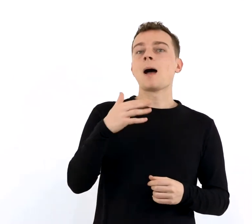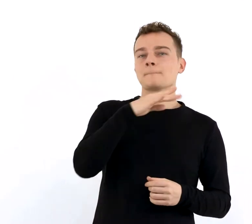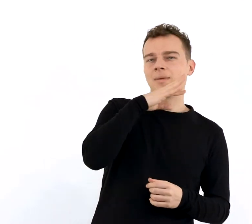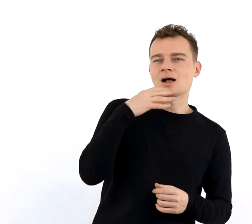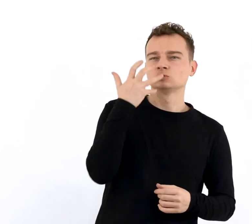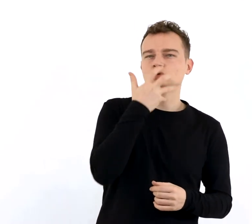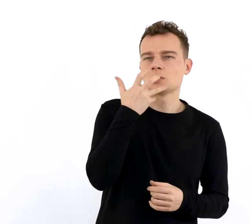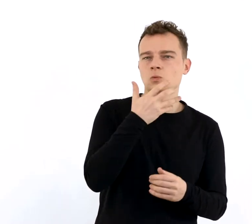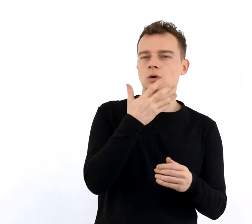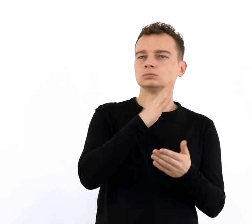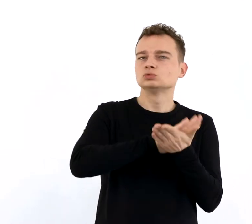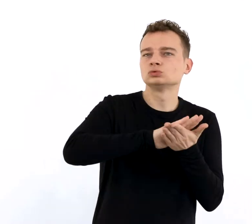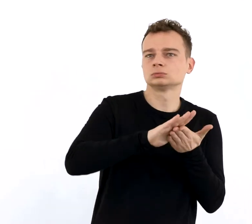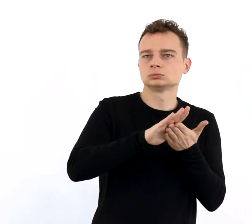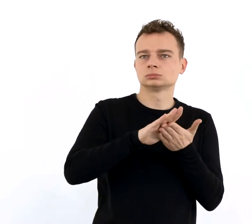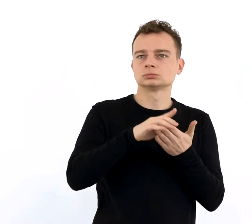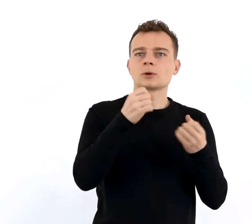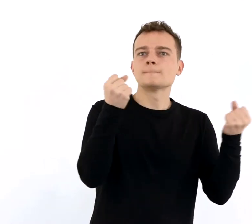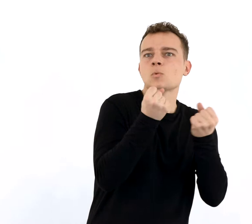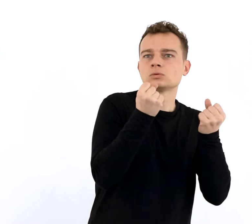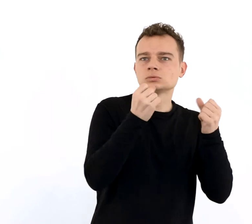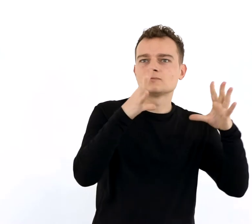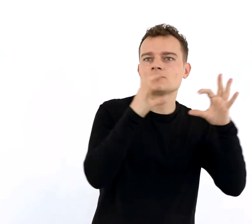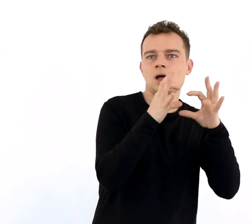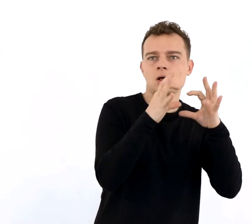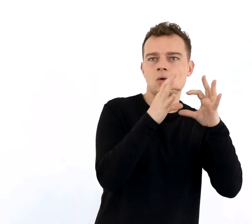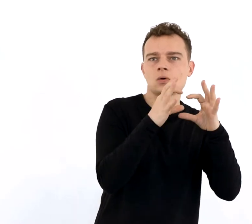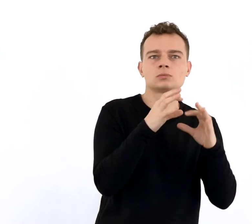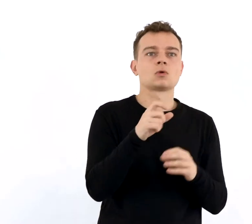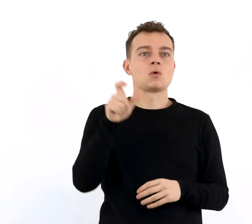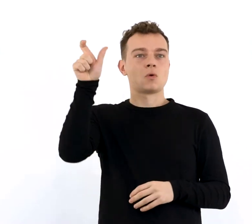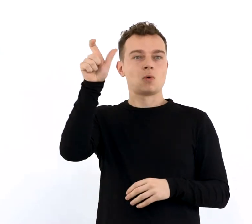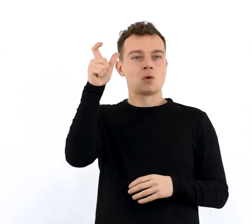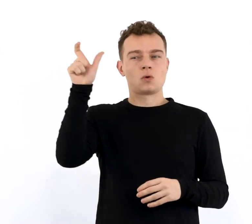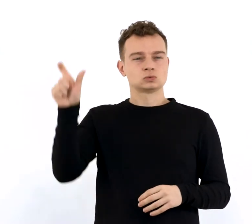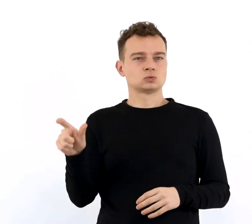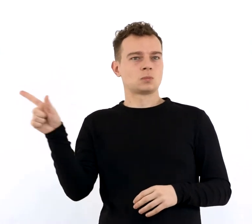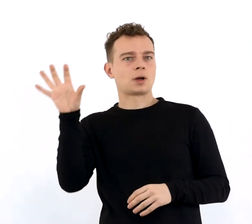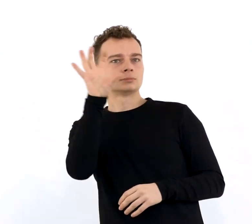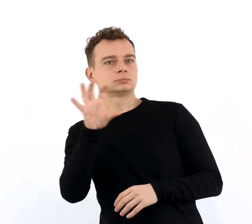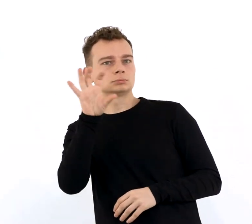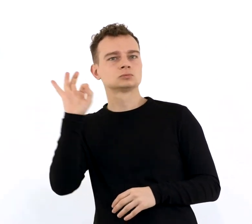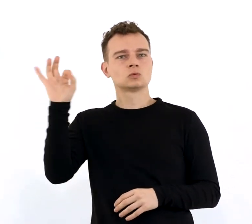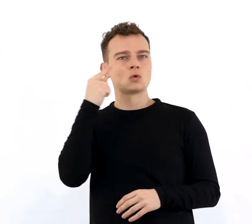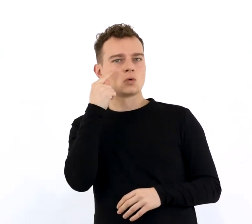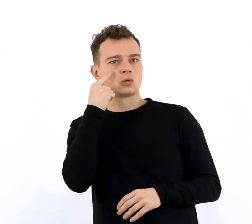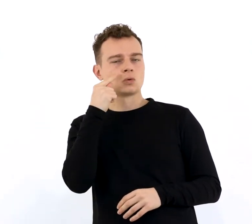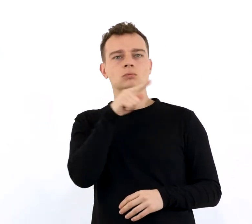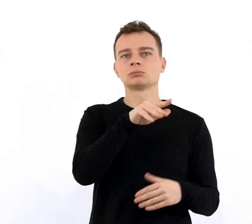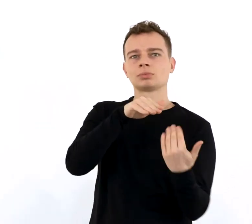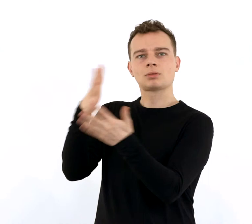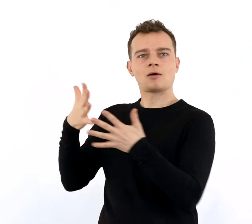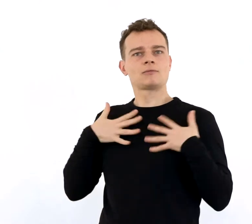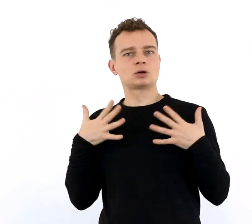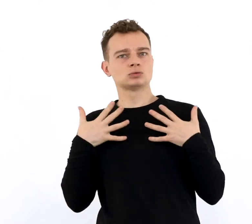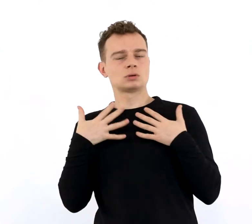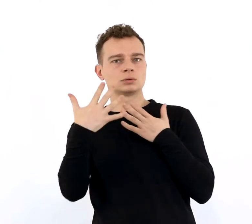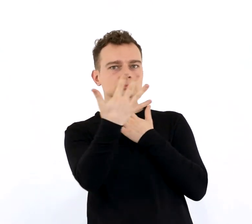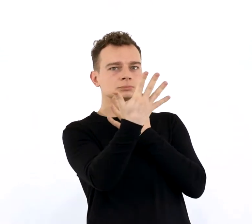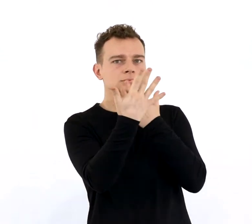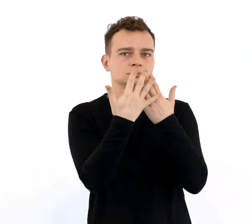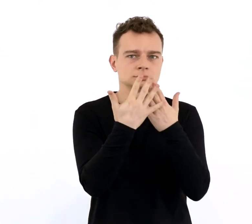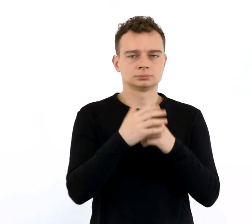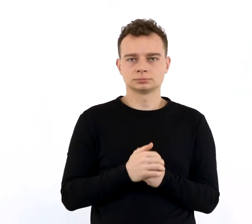Barwy ciepłe czyste o intensywnym walorze powodują wrażenie zbliżania się do oka widza.